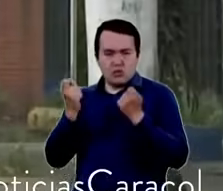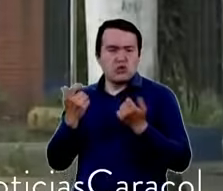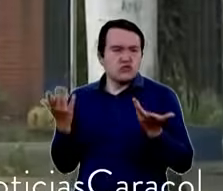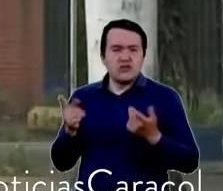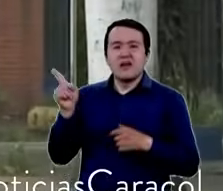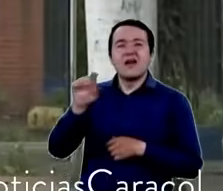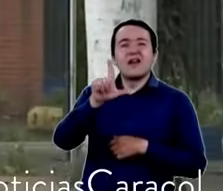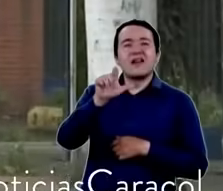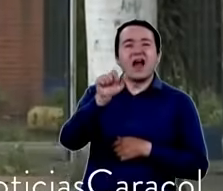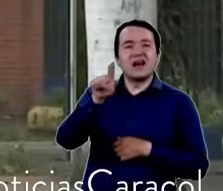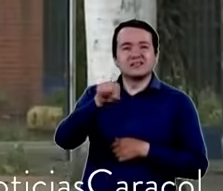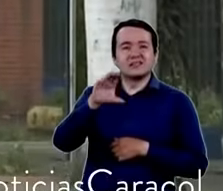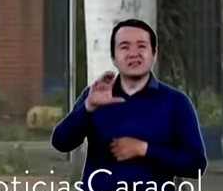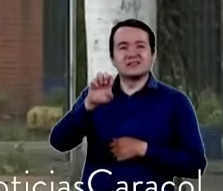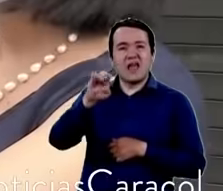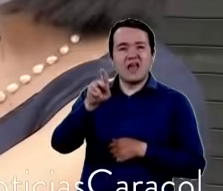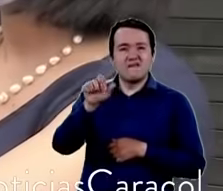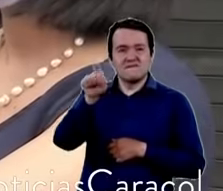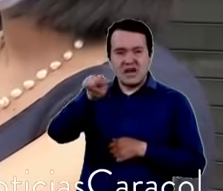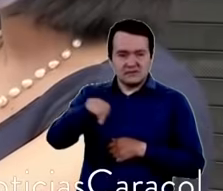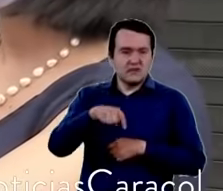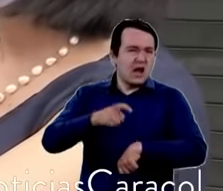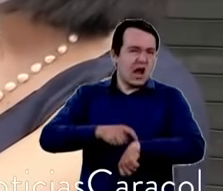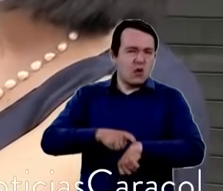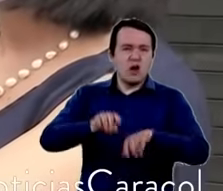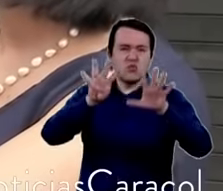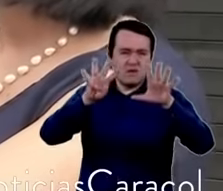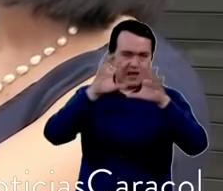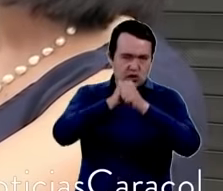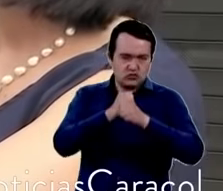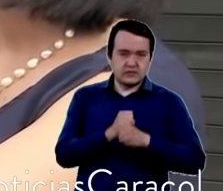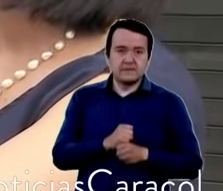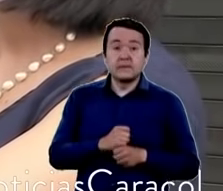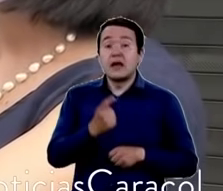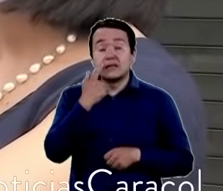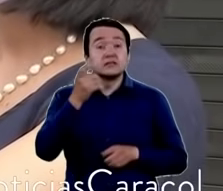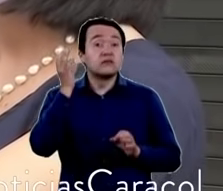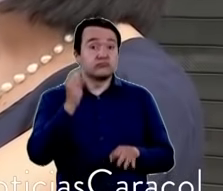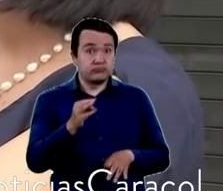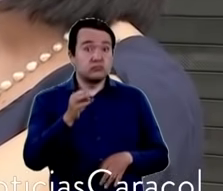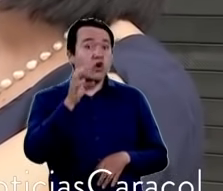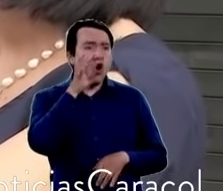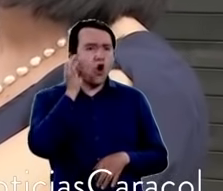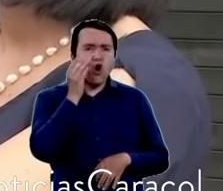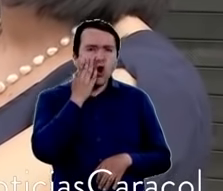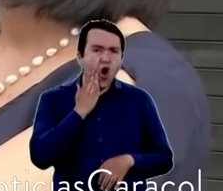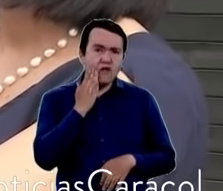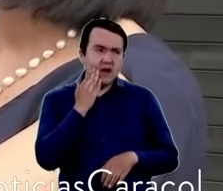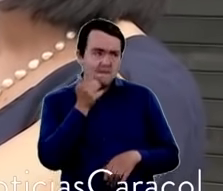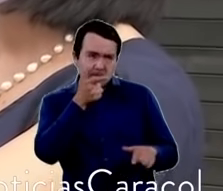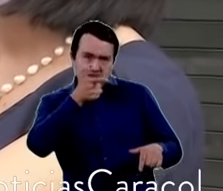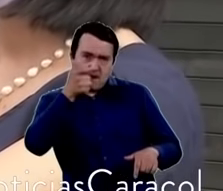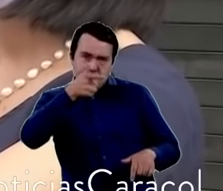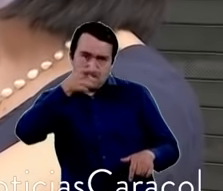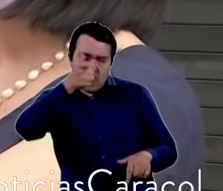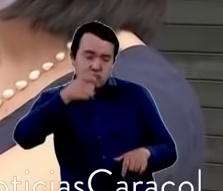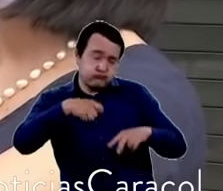hombre les disparó, según la ciudadana alemana, el joven que recibió varios impactos de bala la protegió en medio del ataque, este hecho se registró a las 10